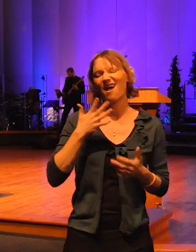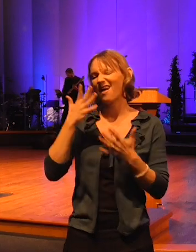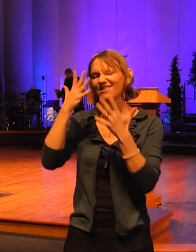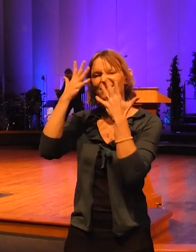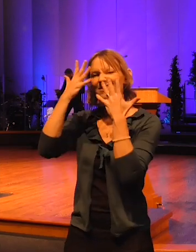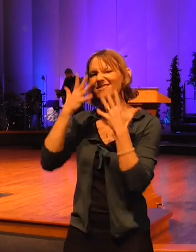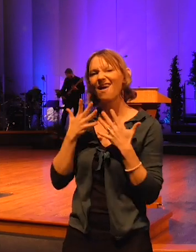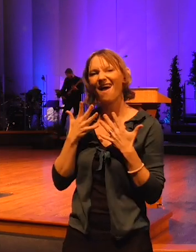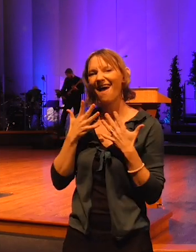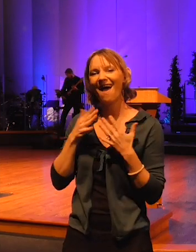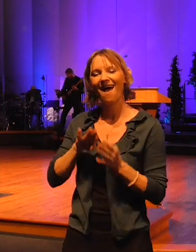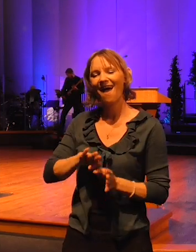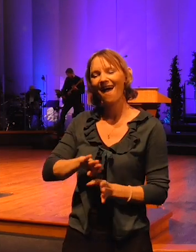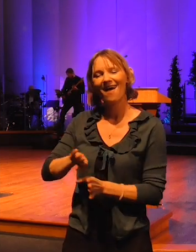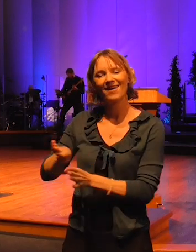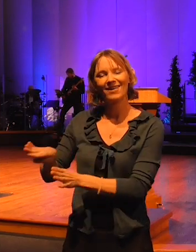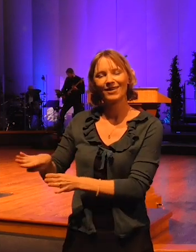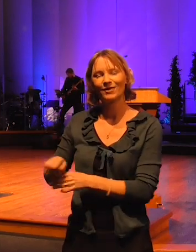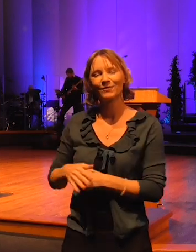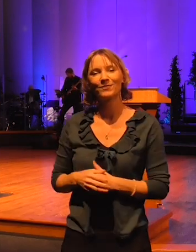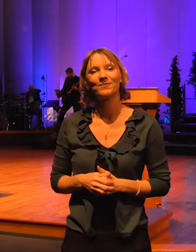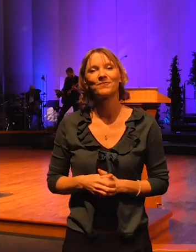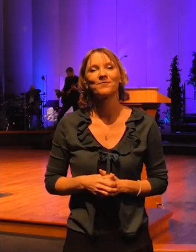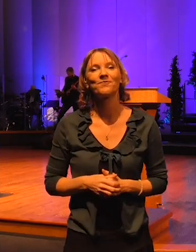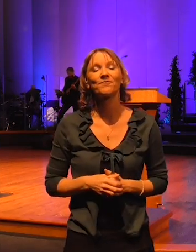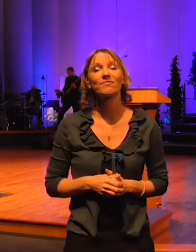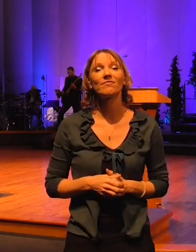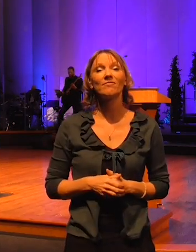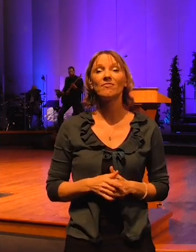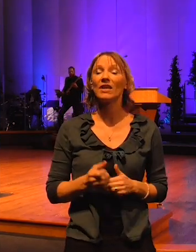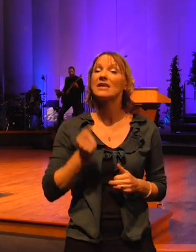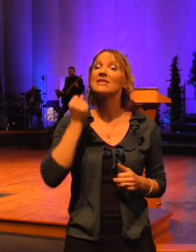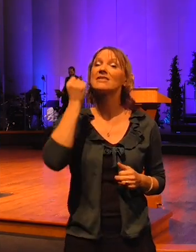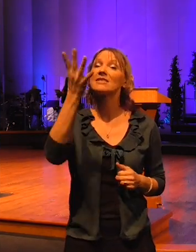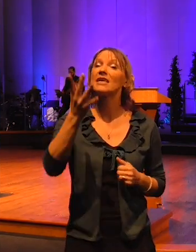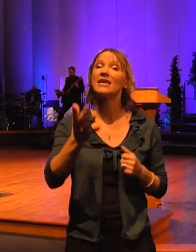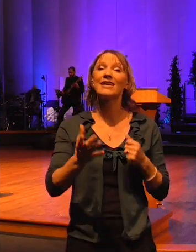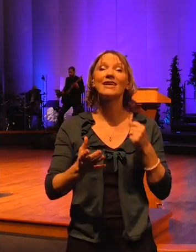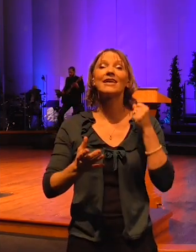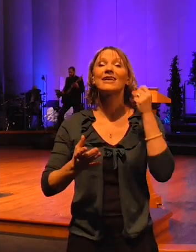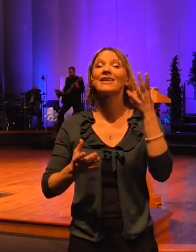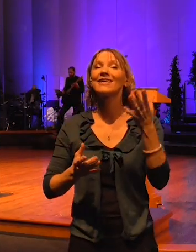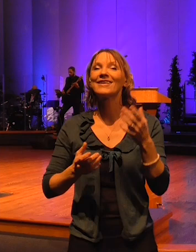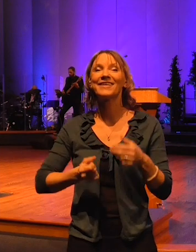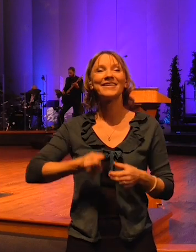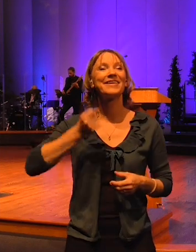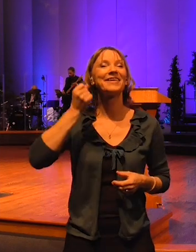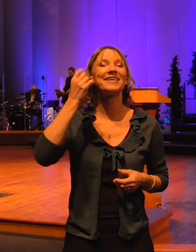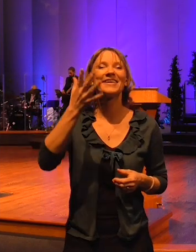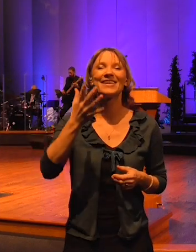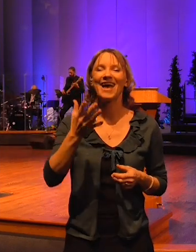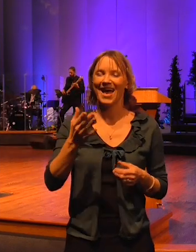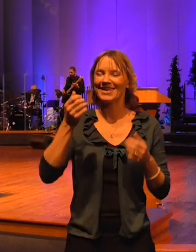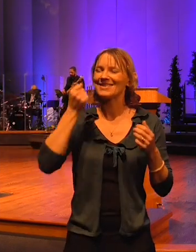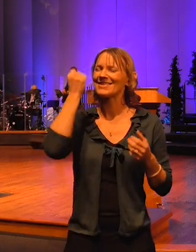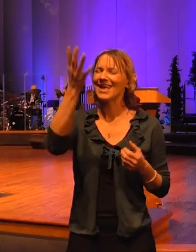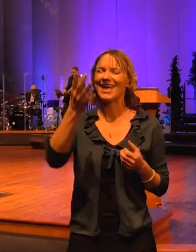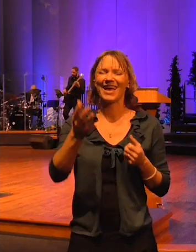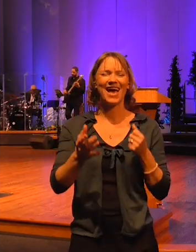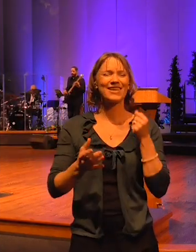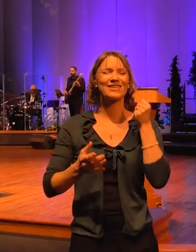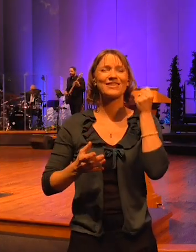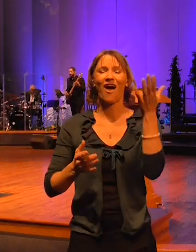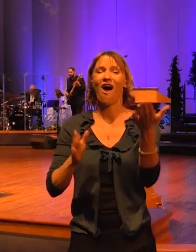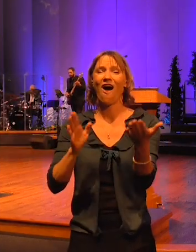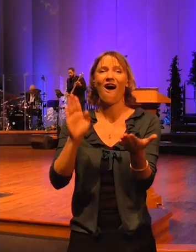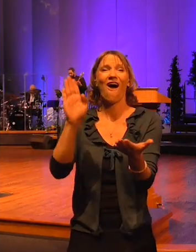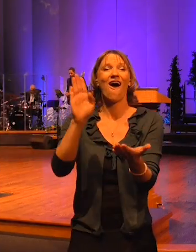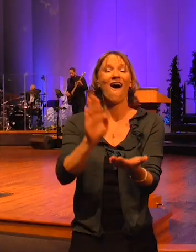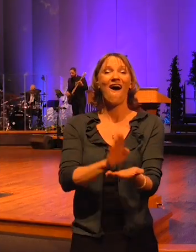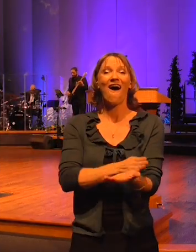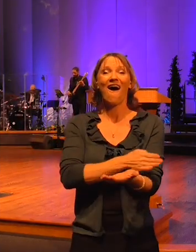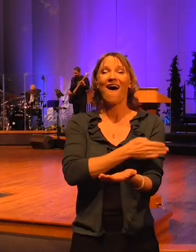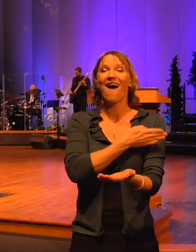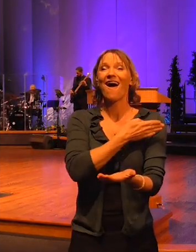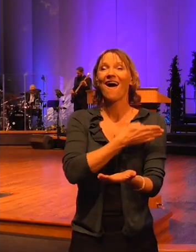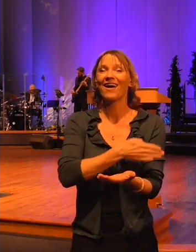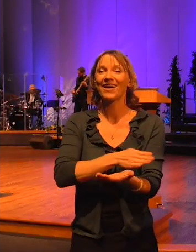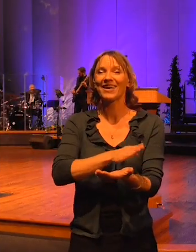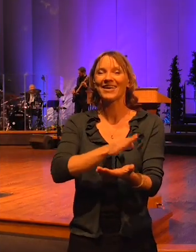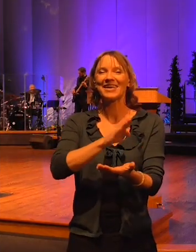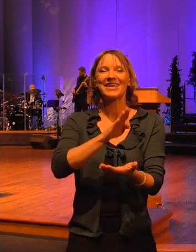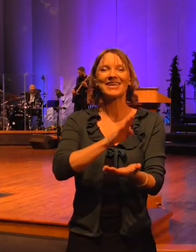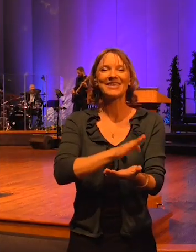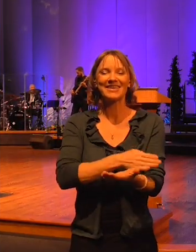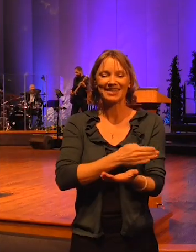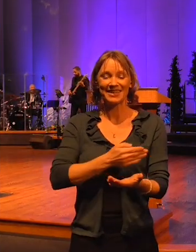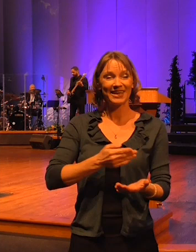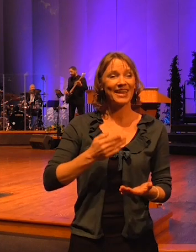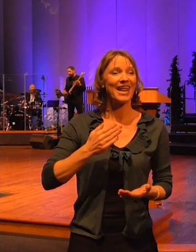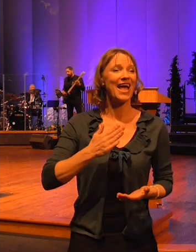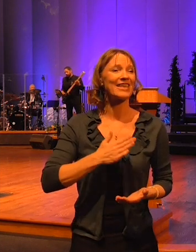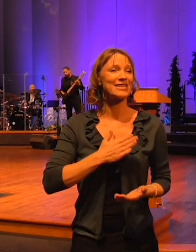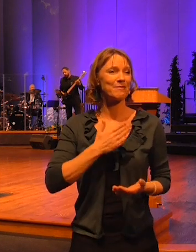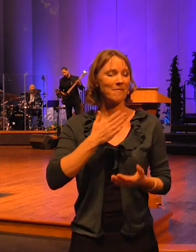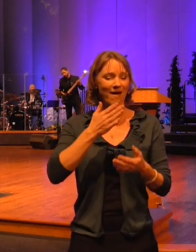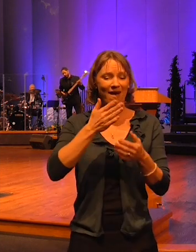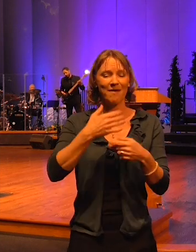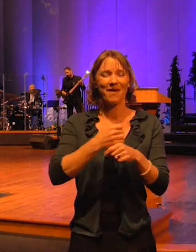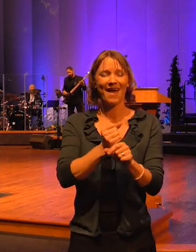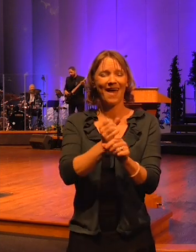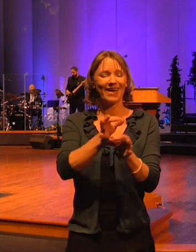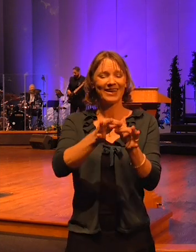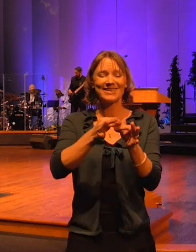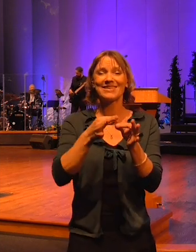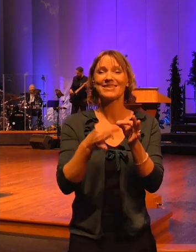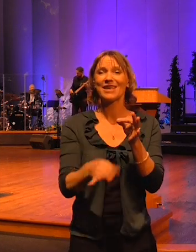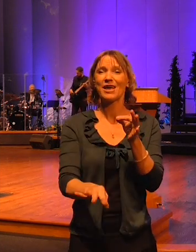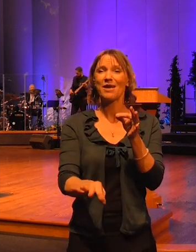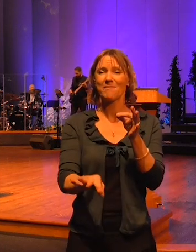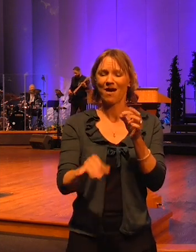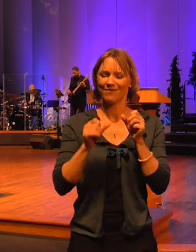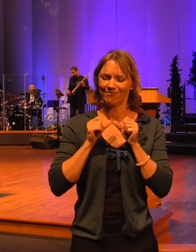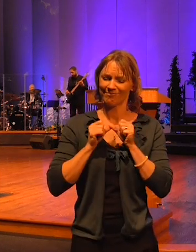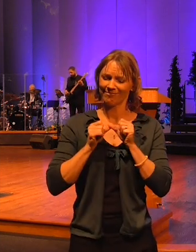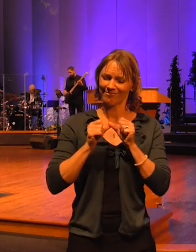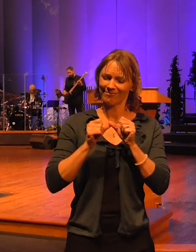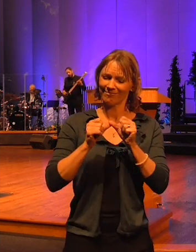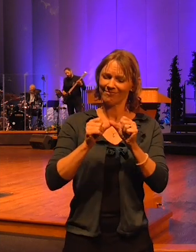tristes, canten, canten una canción, yo, hazlo simple para que dure toda tu vida,